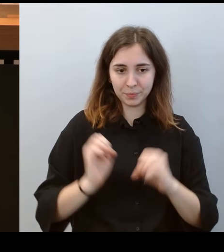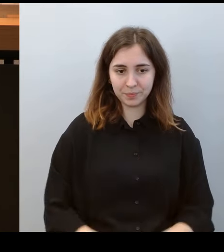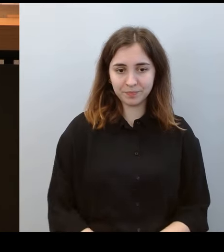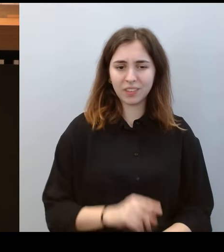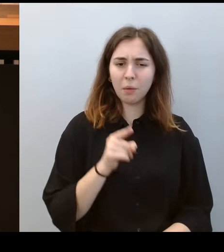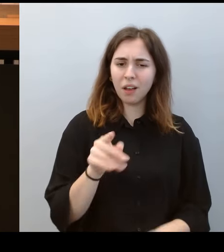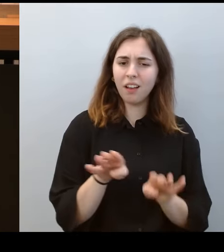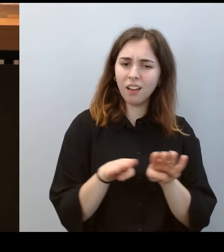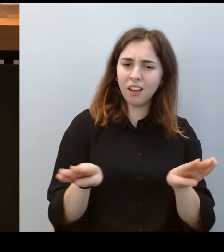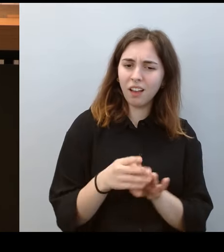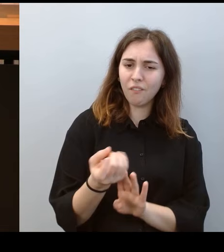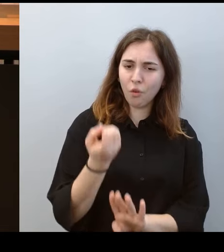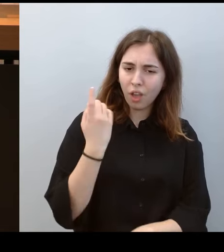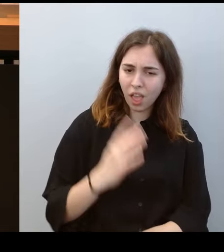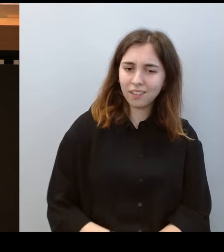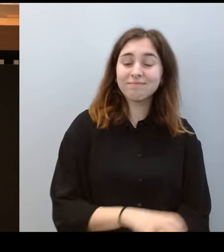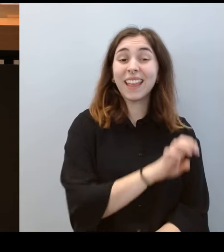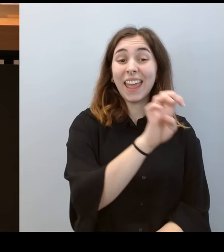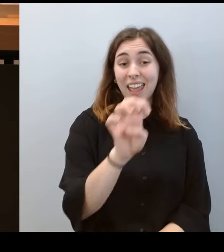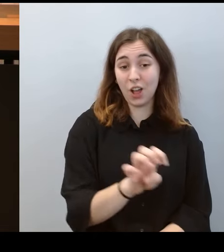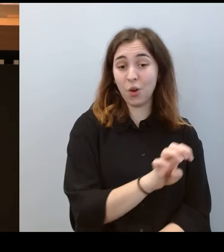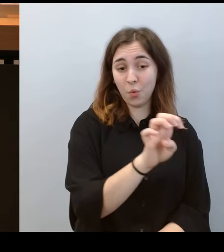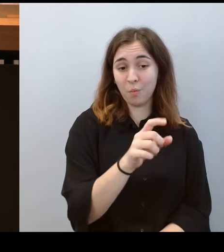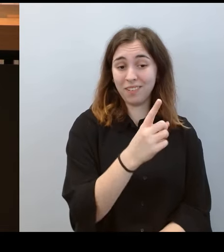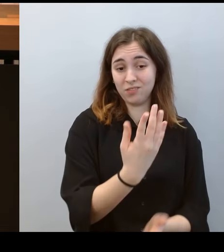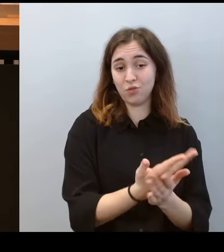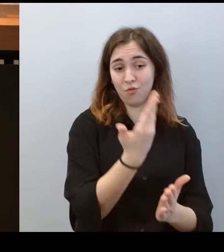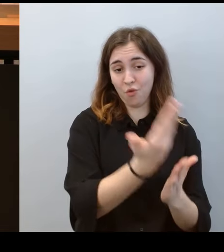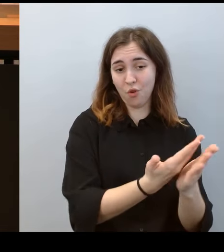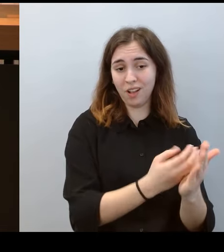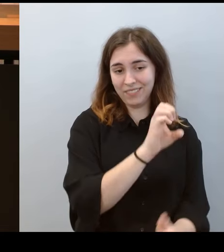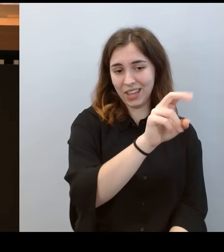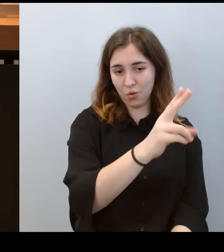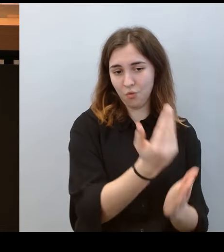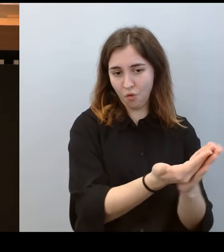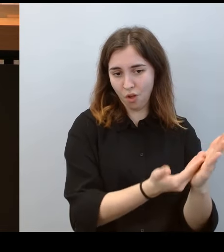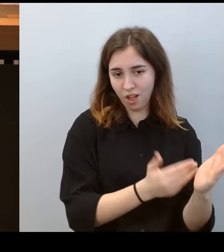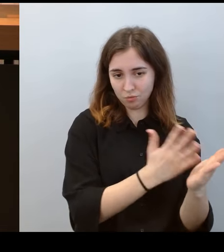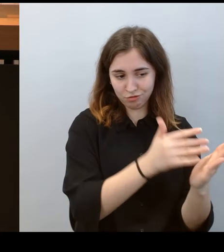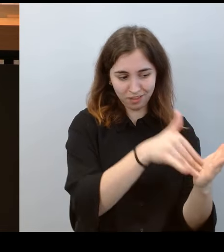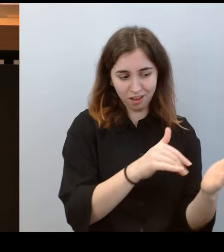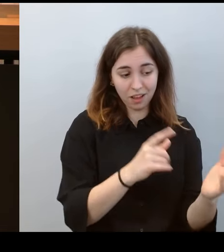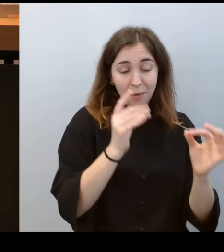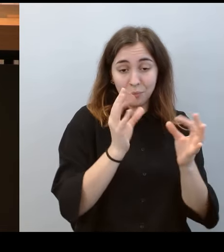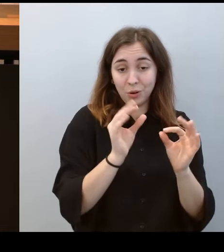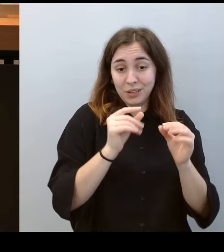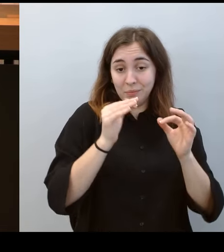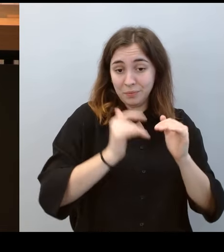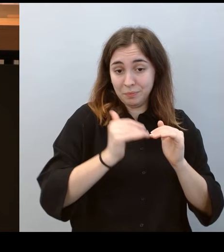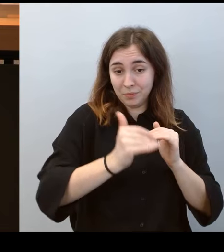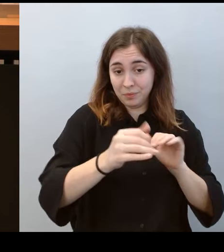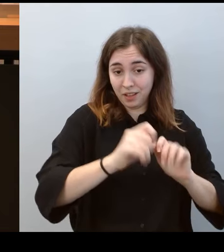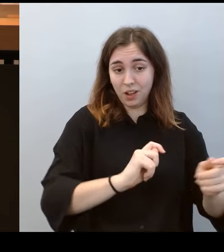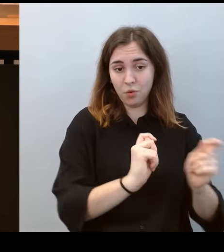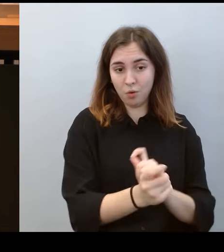und die können sich jederzeit ändern. Wenn die EU diese Grenzwerte ändern würde und wir jetzt die Umweltzone abschaffen würden, dann